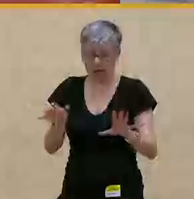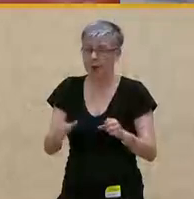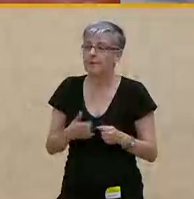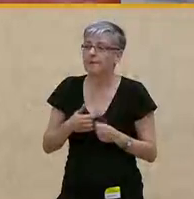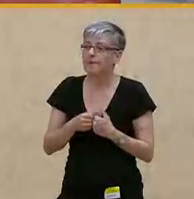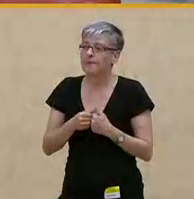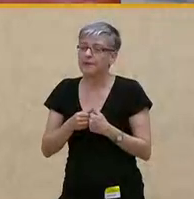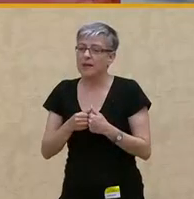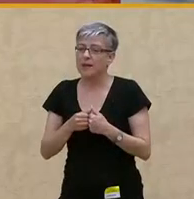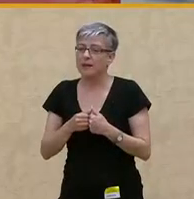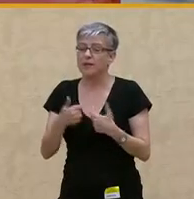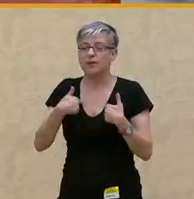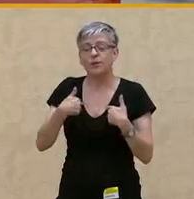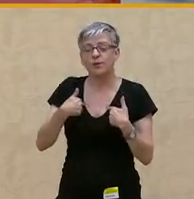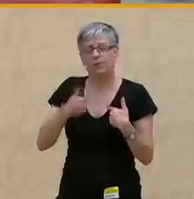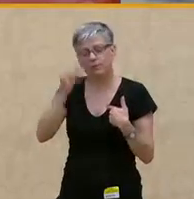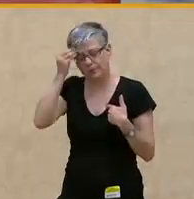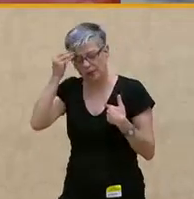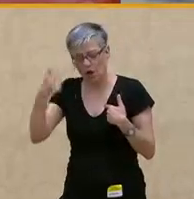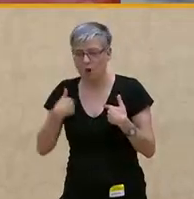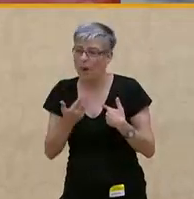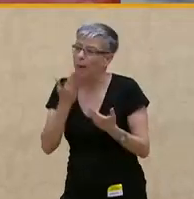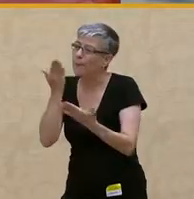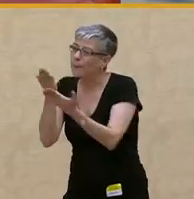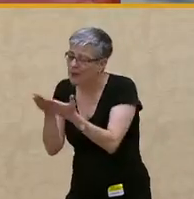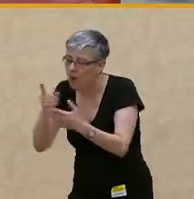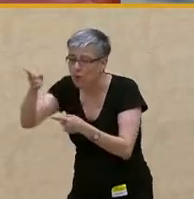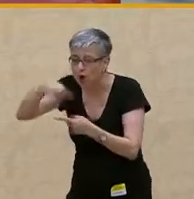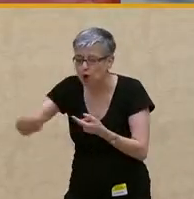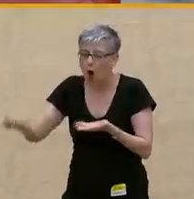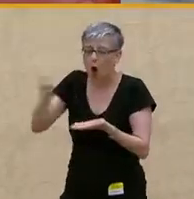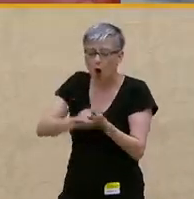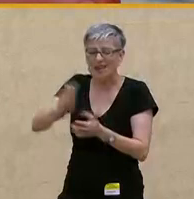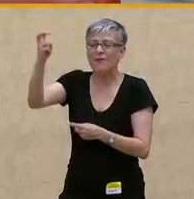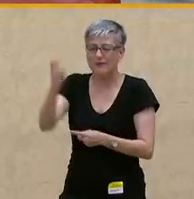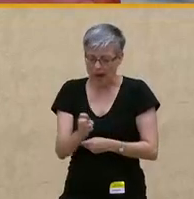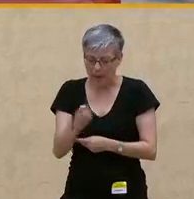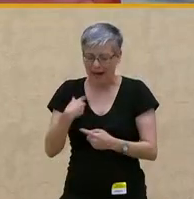que sería precioso que pudierais venir un día a darnos un taller de comunicación. Error: sin mú. Sumar. Grupo Sumar.